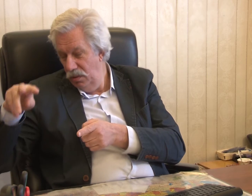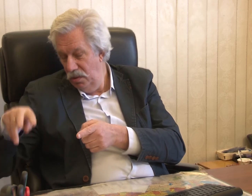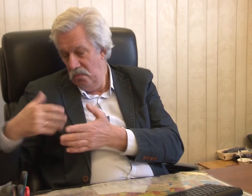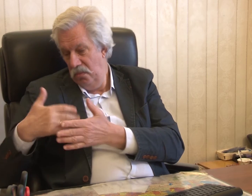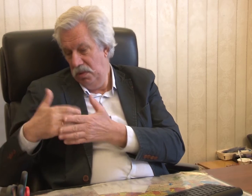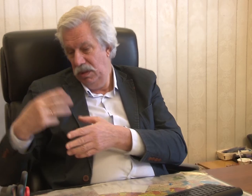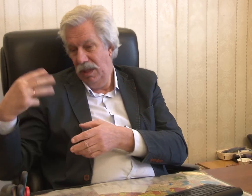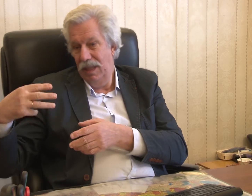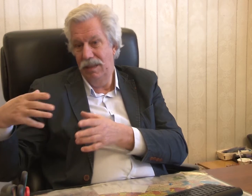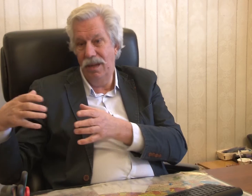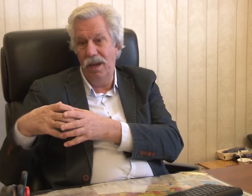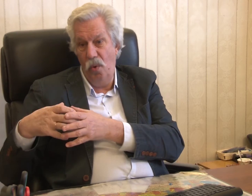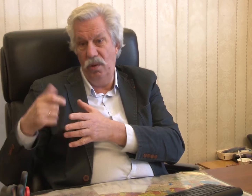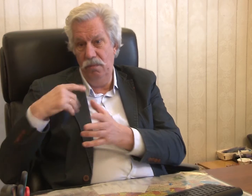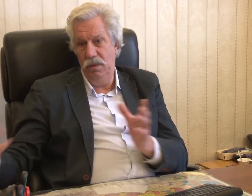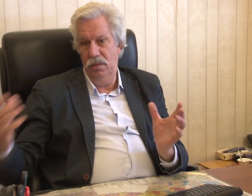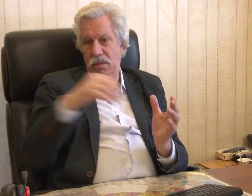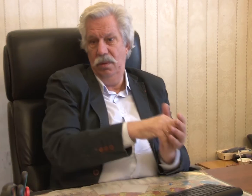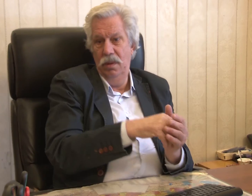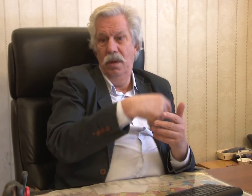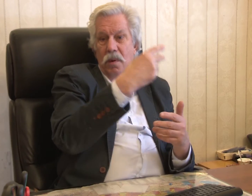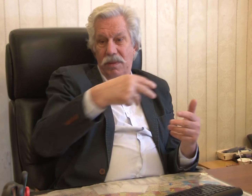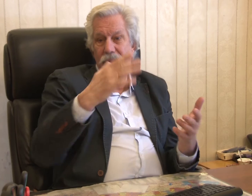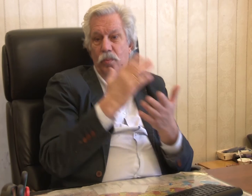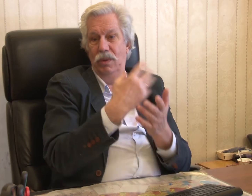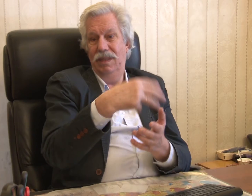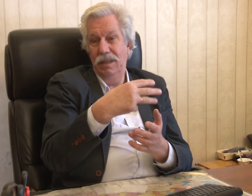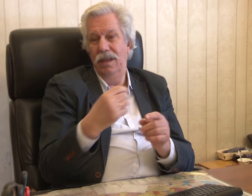Видим, что их 30, и включаем это число в смету фестивалей,